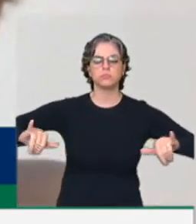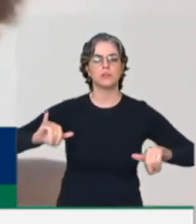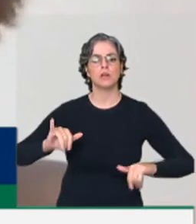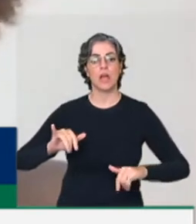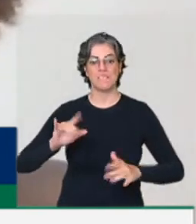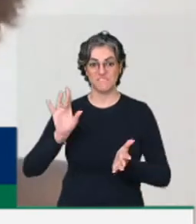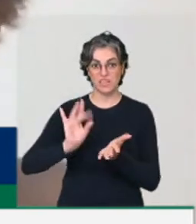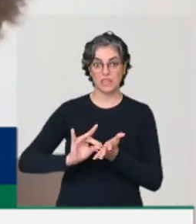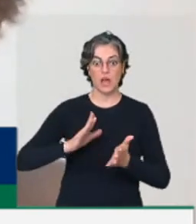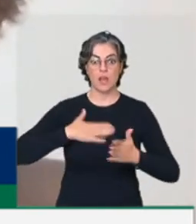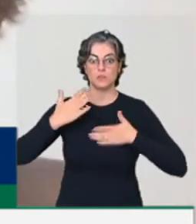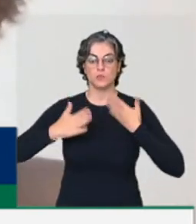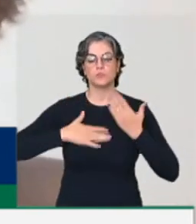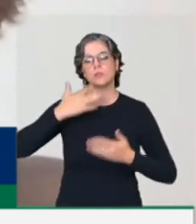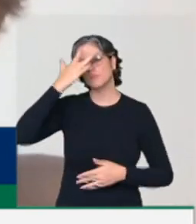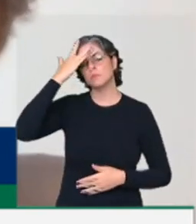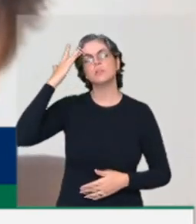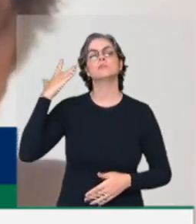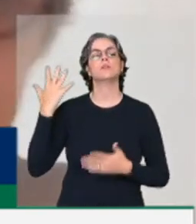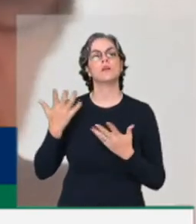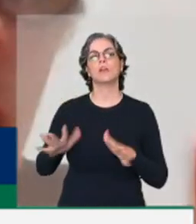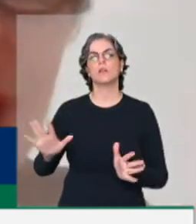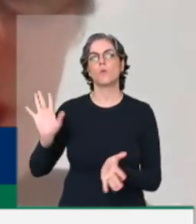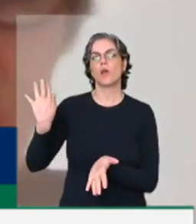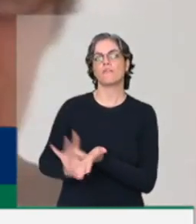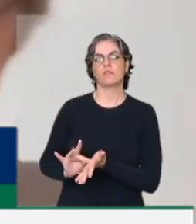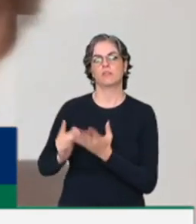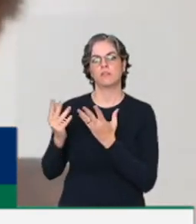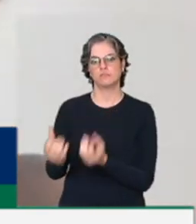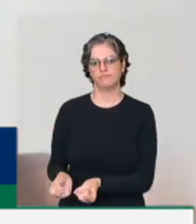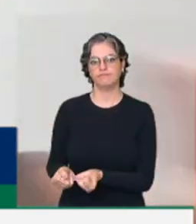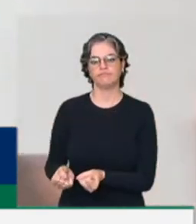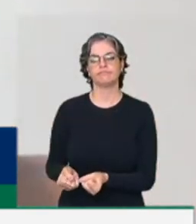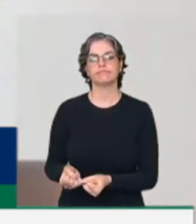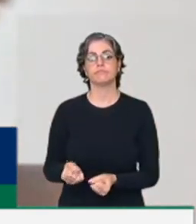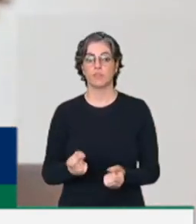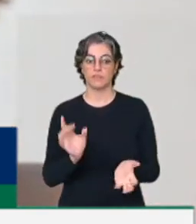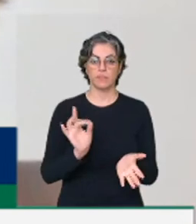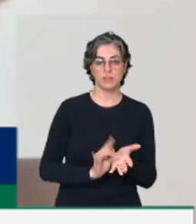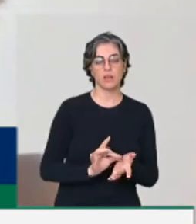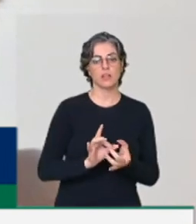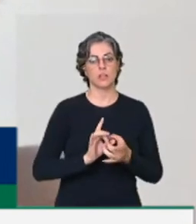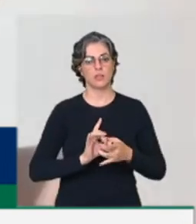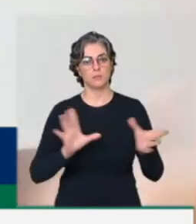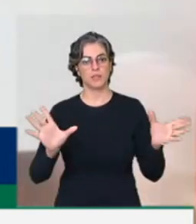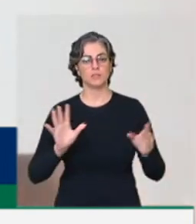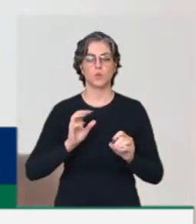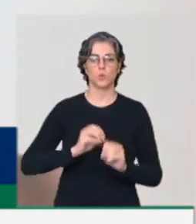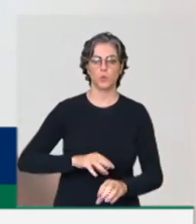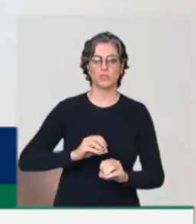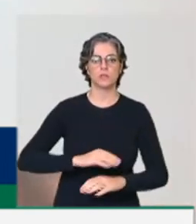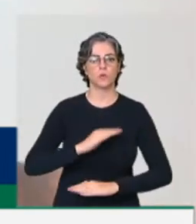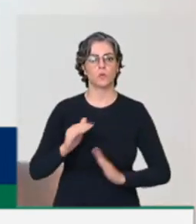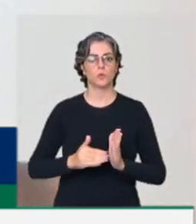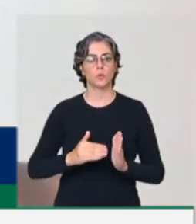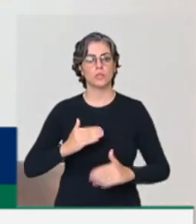VERDADE, A VERDADE ASSUSTA OS NEGACIONISTAS ESTRUTURAIS. A VERDADE BEM COMO A LIBERDADE, A EDUCAÇÃO, COMO TUDO QUE DESENVOLVE A CONSCIÊNCIA